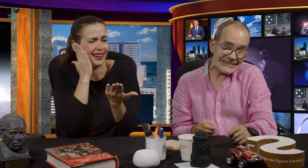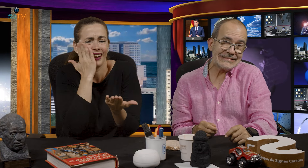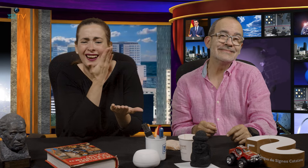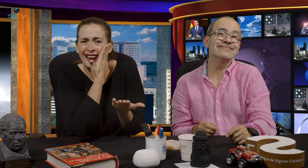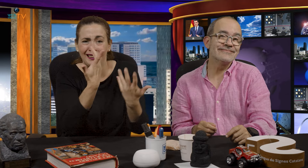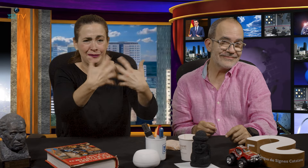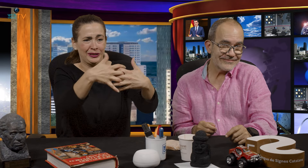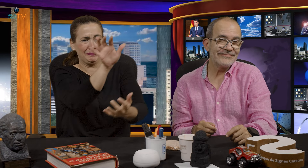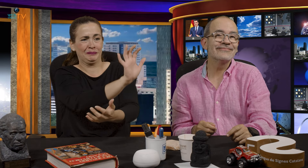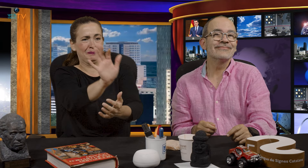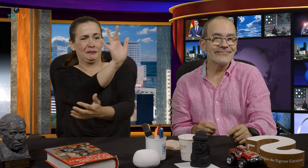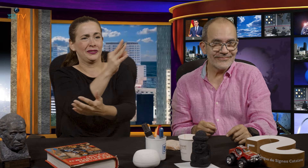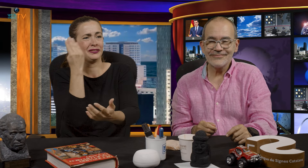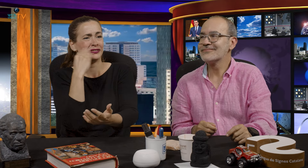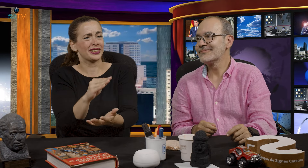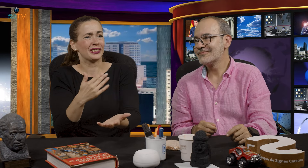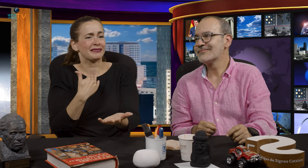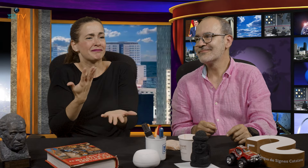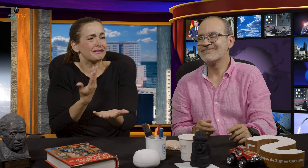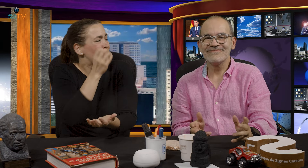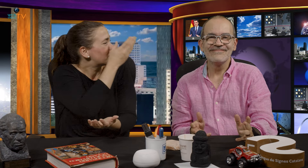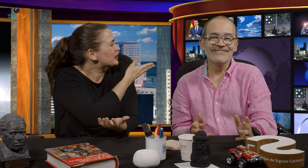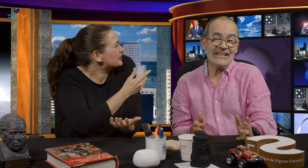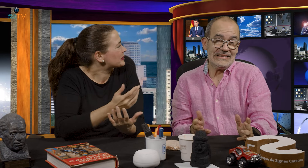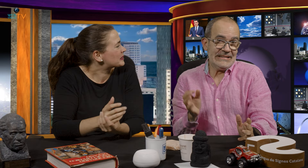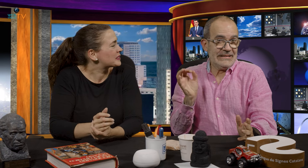Tratar directamente con una máquina me parece frío. ¿Qué opinas tú?